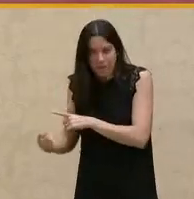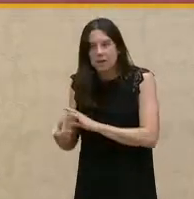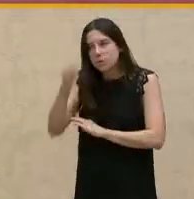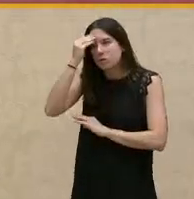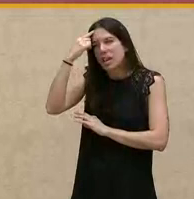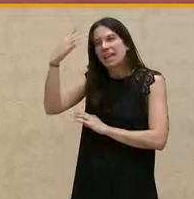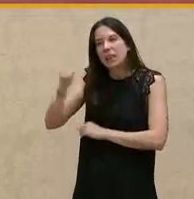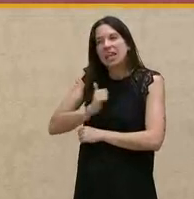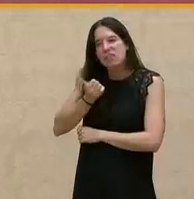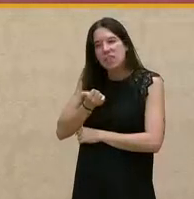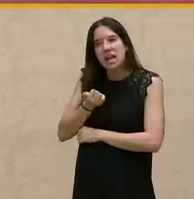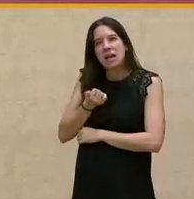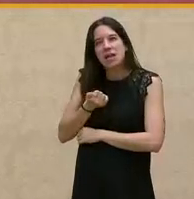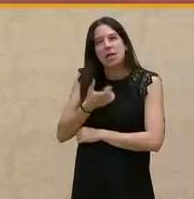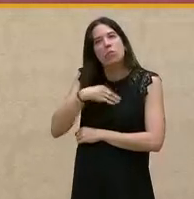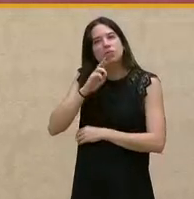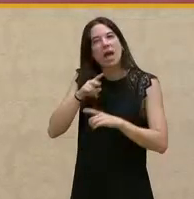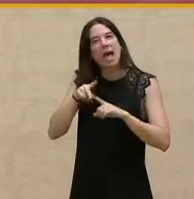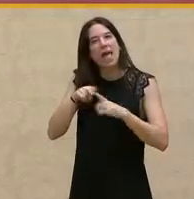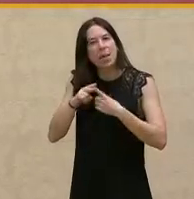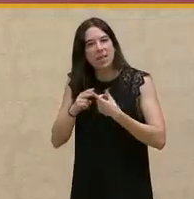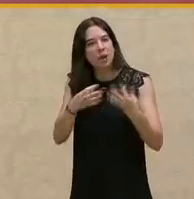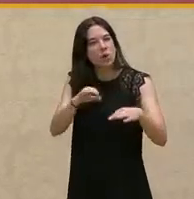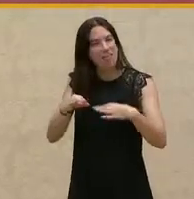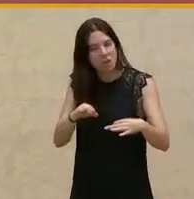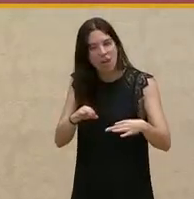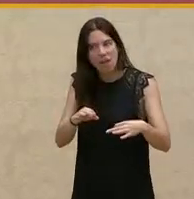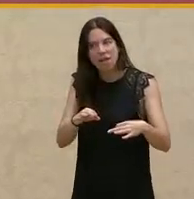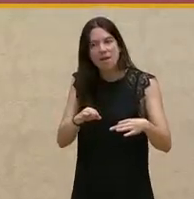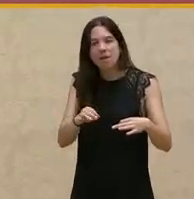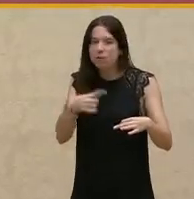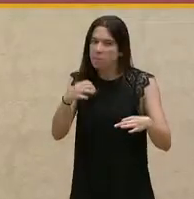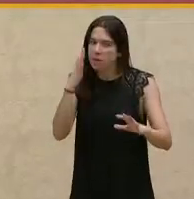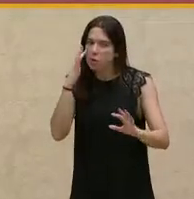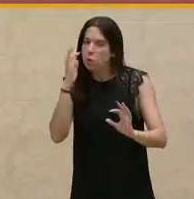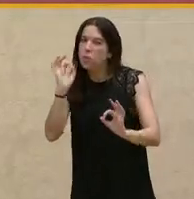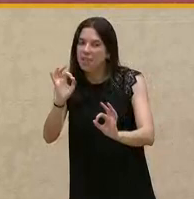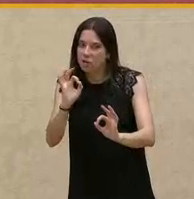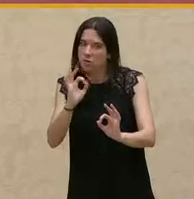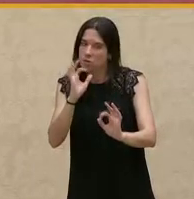ser una herramienta normalizadora, hay que tener micucuidado porque, también, si no se tiene muy